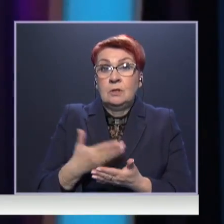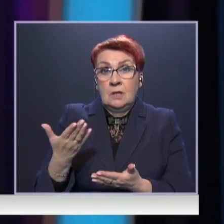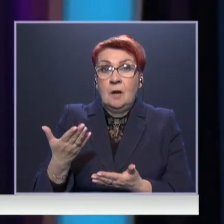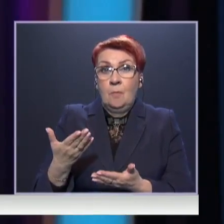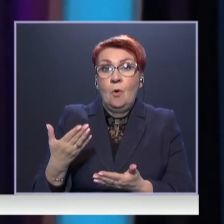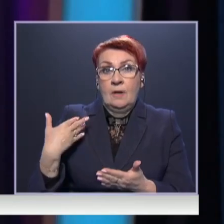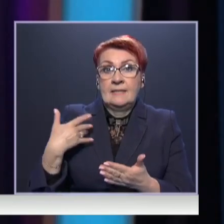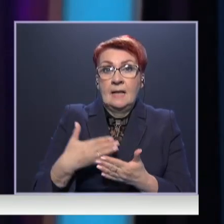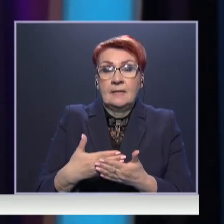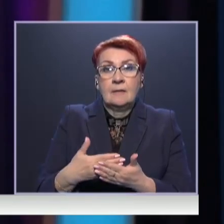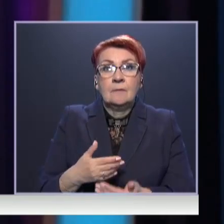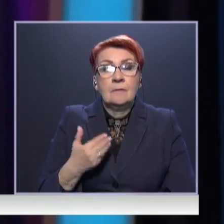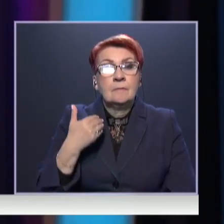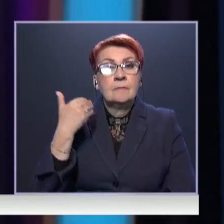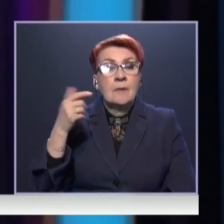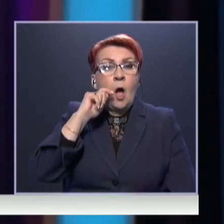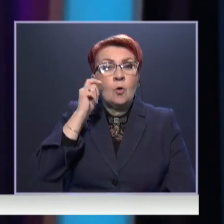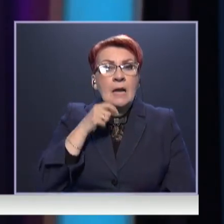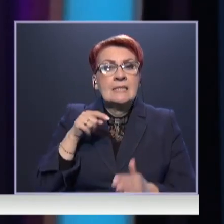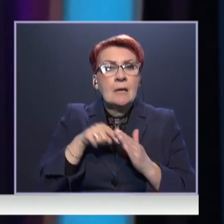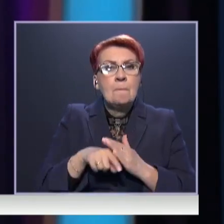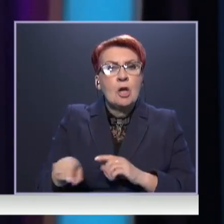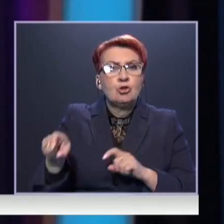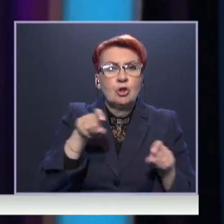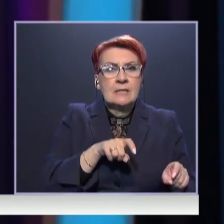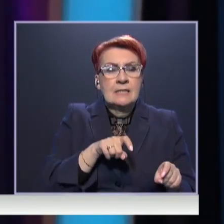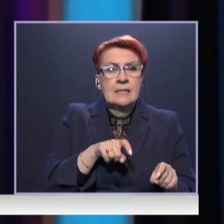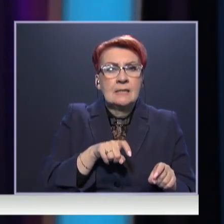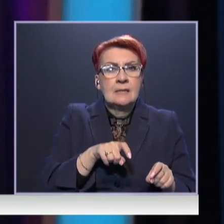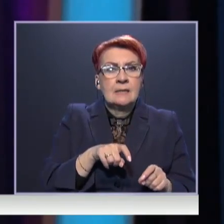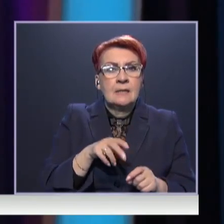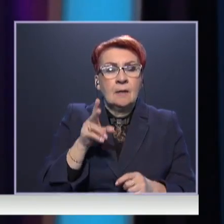по поводу украинских беженцев вот Судя по польской прессе